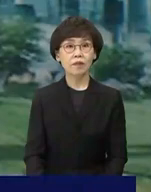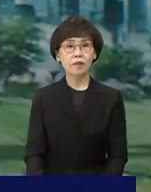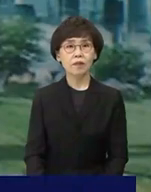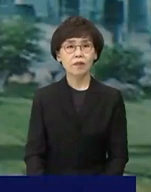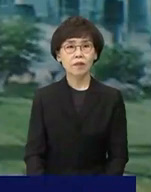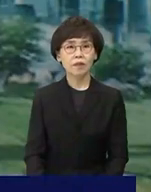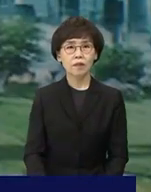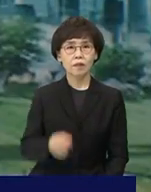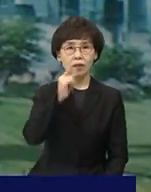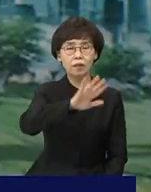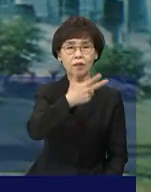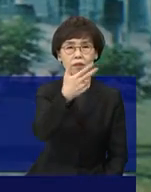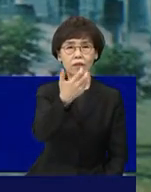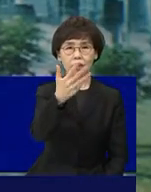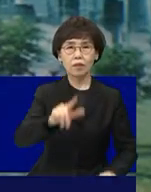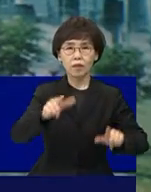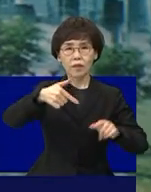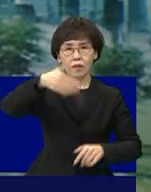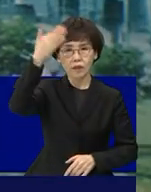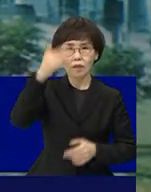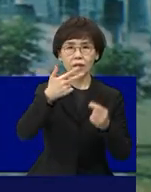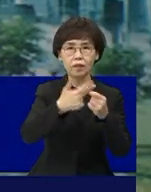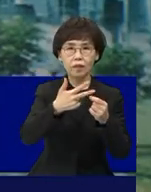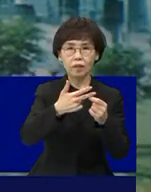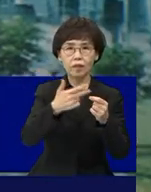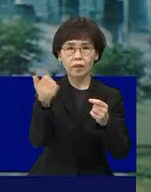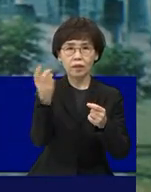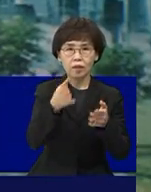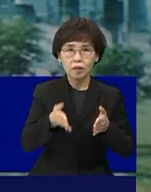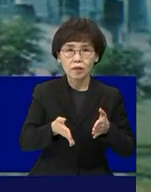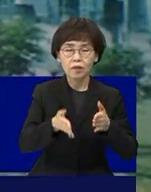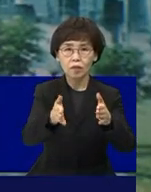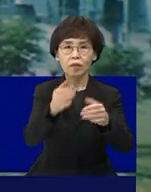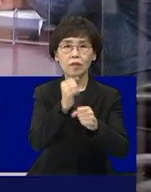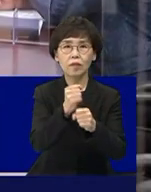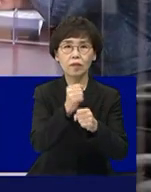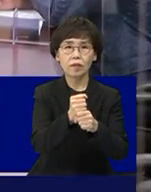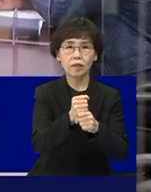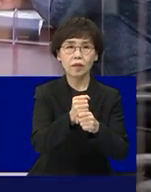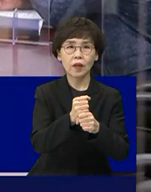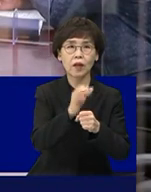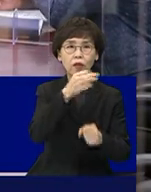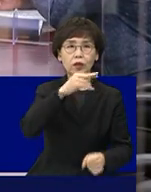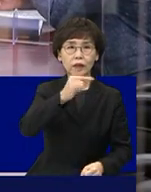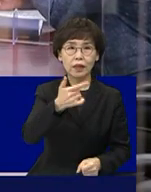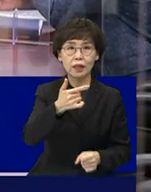(앵커) 지난 1978년 옛 7번 국도에 조성된 울진 죽변 비상활주로가 44년 만에 폐쇄됩니다.